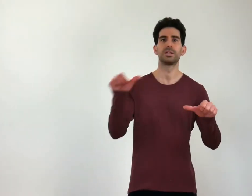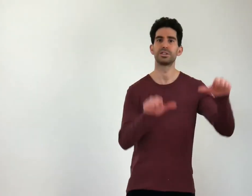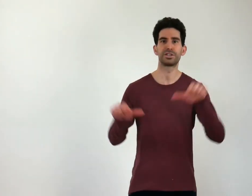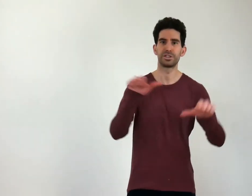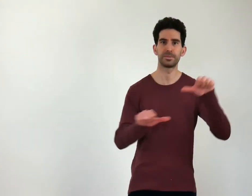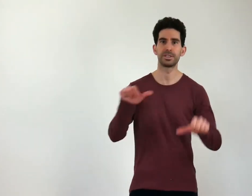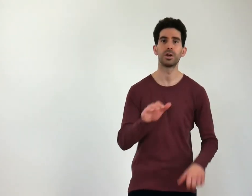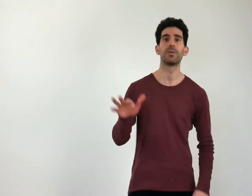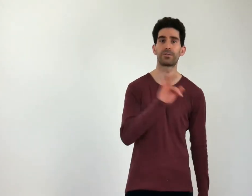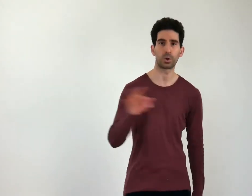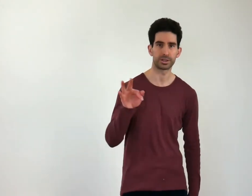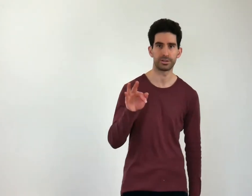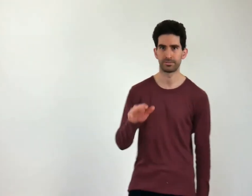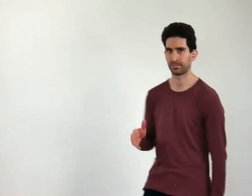Voici un chimiste français.